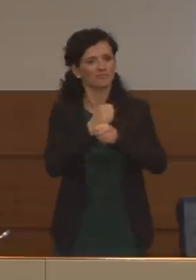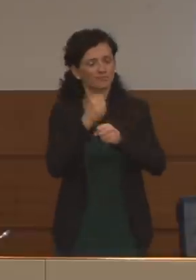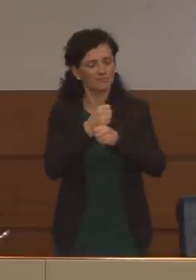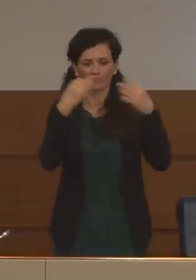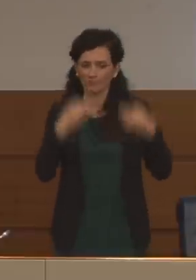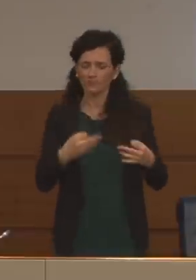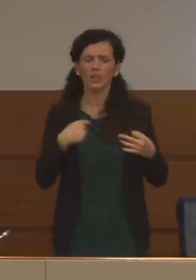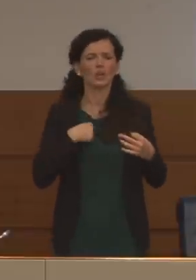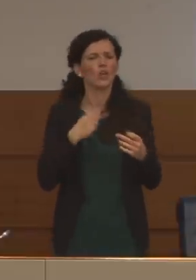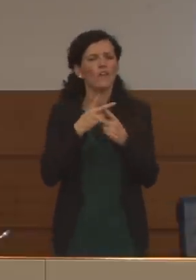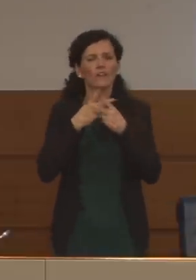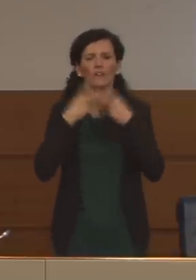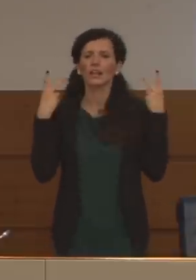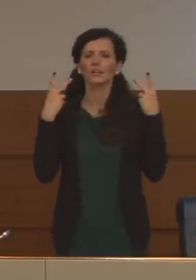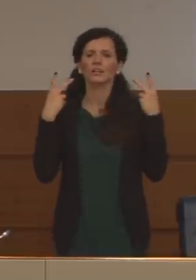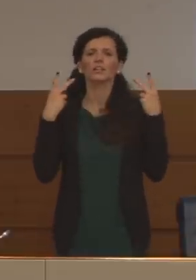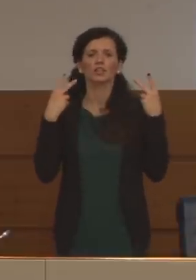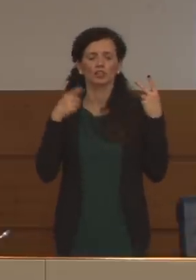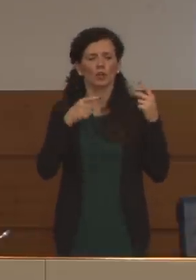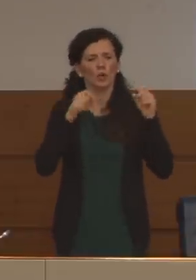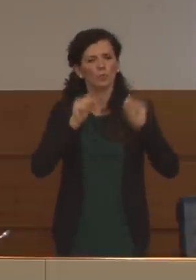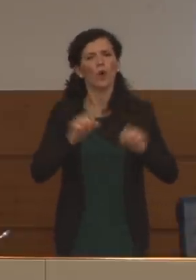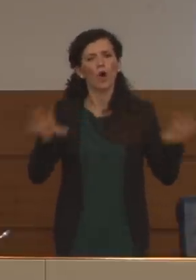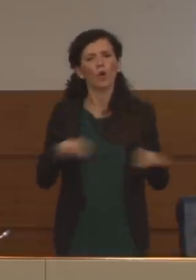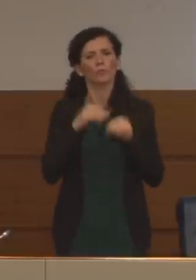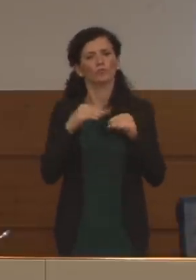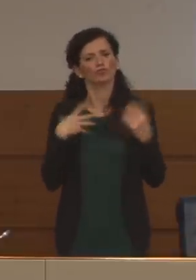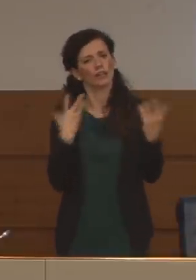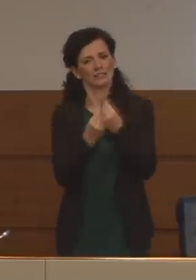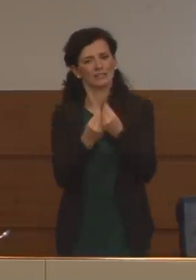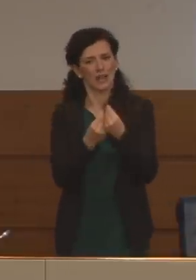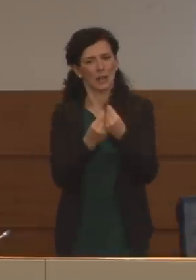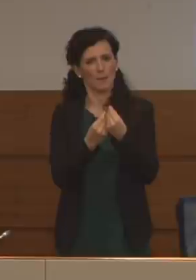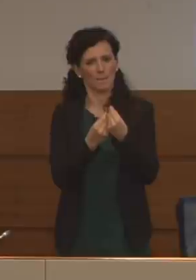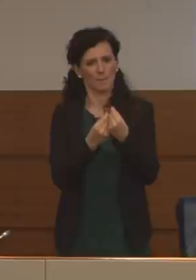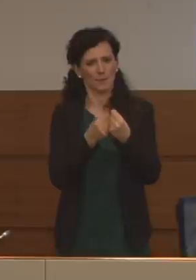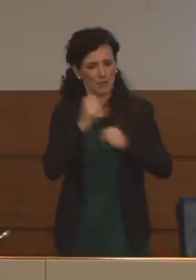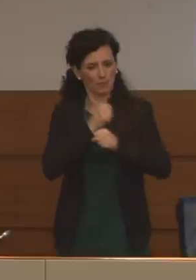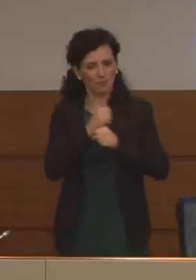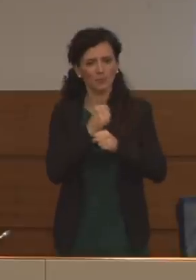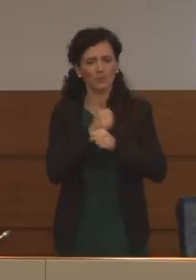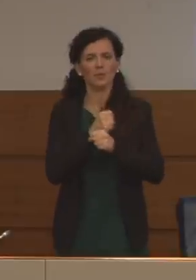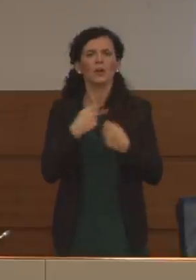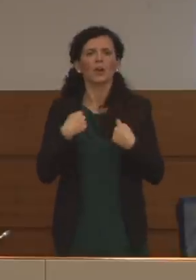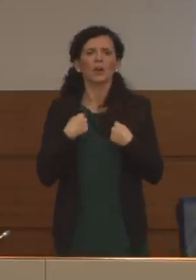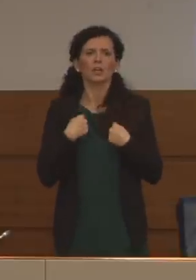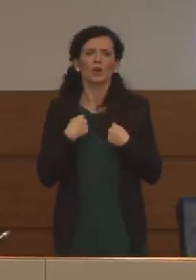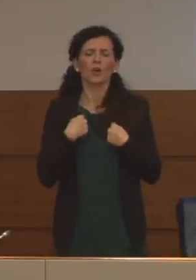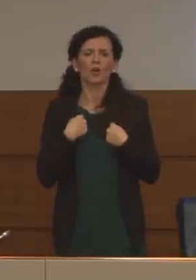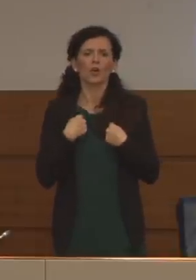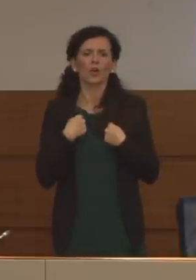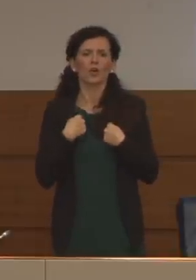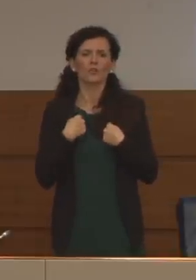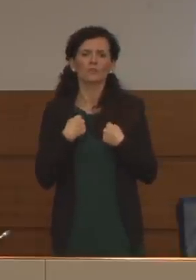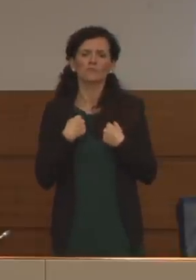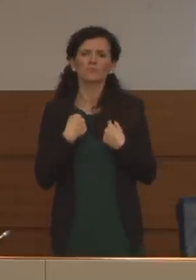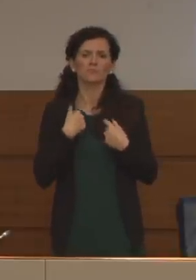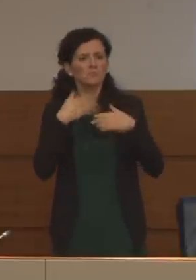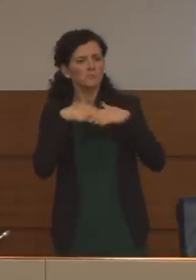che possa essere di questa partita, io non lo nascondo sono una persona che è